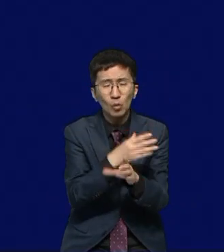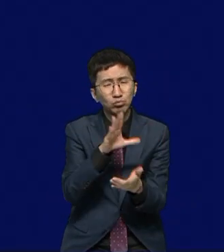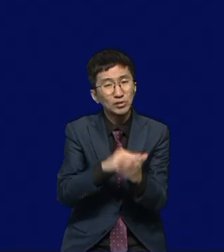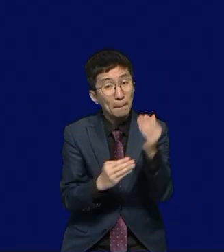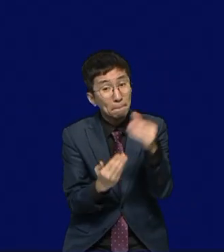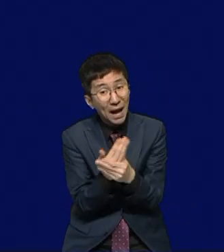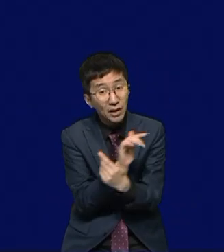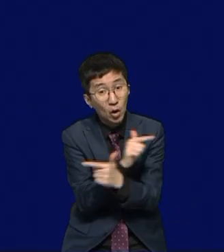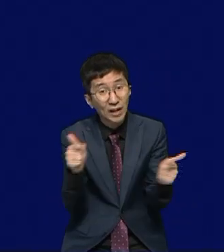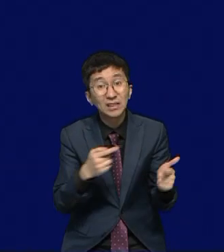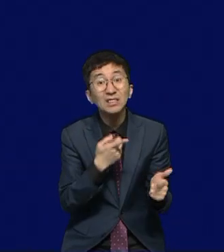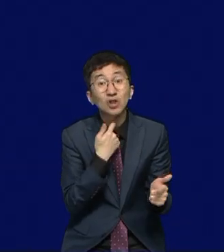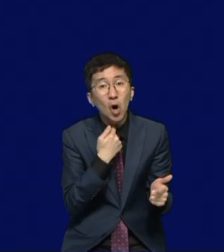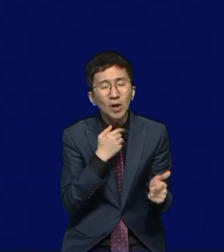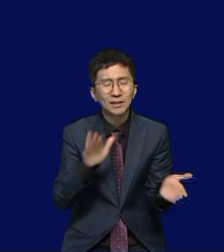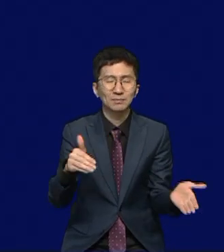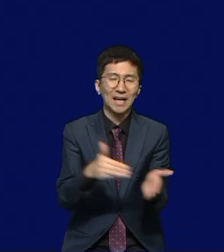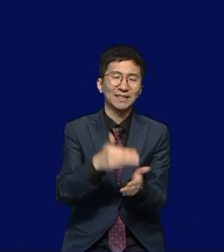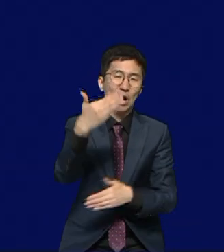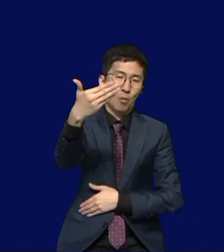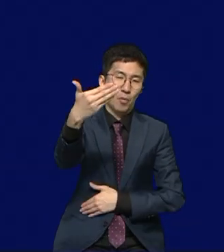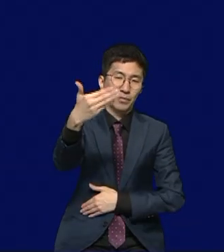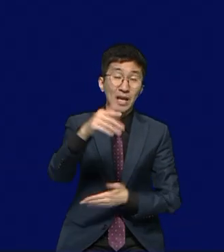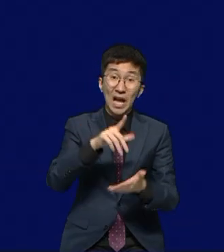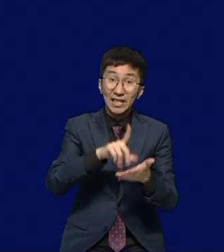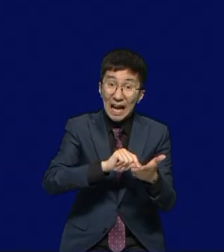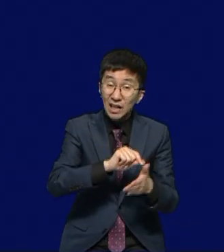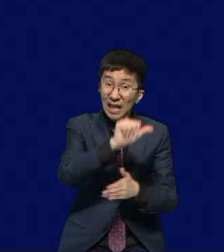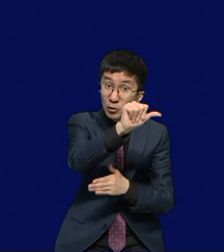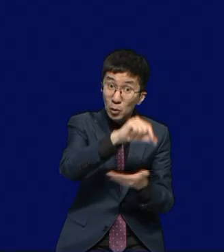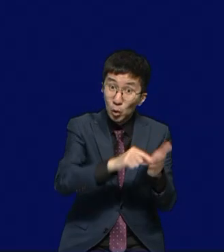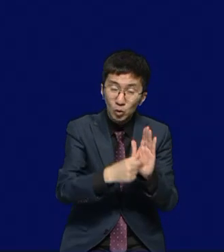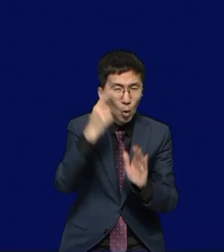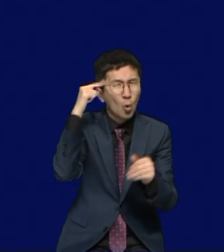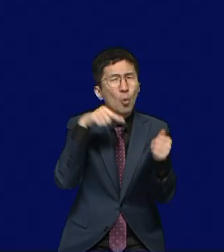모두 9문항으로 절반이 넘는 5건이 과학탐구 영역에서 나왔습니다.